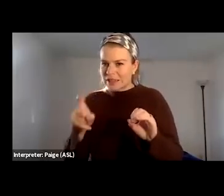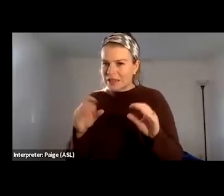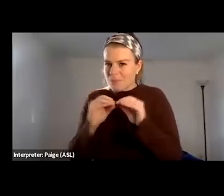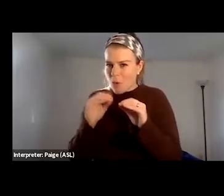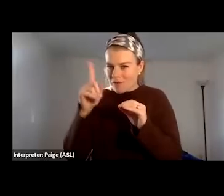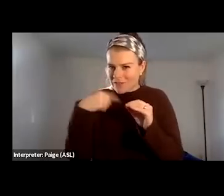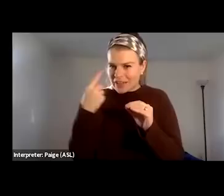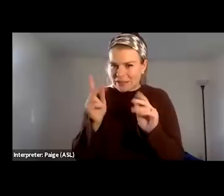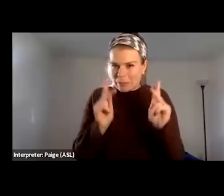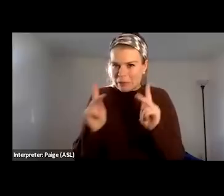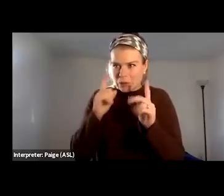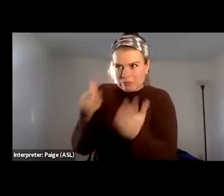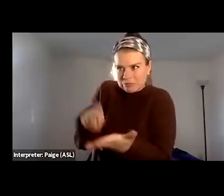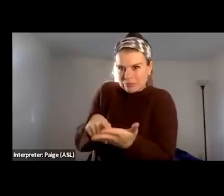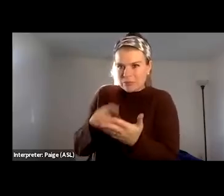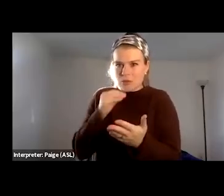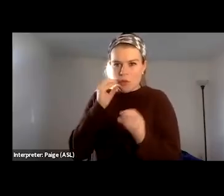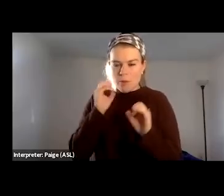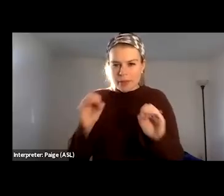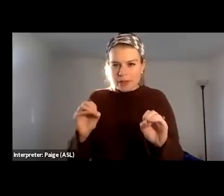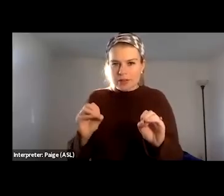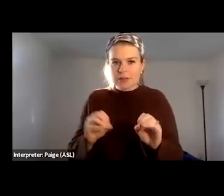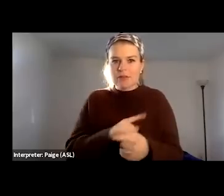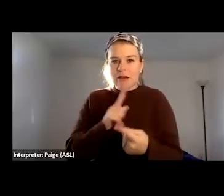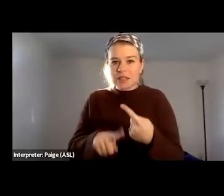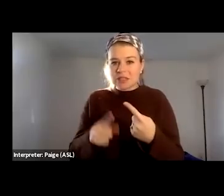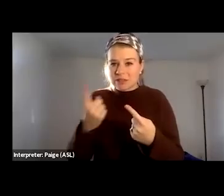Hasta que haya representación de personas blancas de clase media, nada va a cambiar".